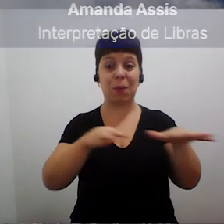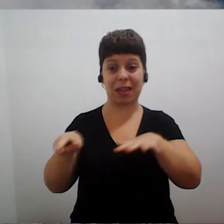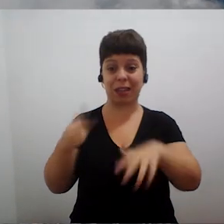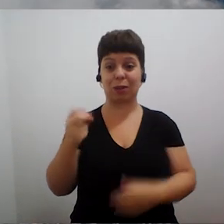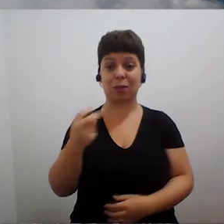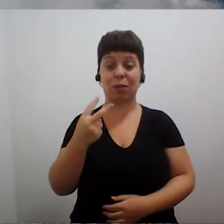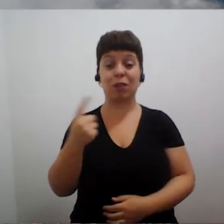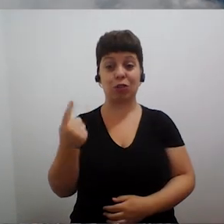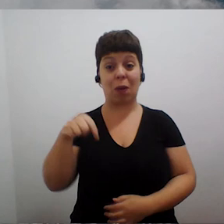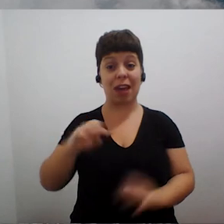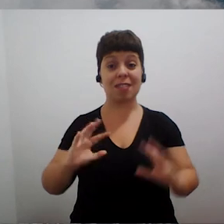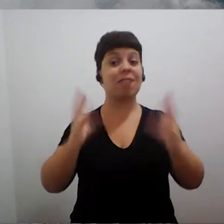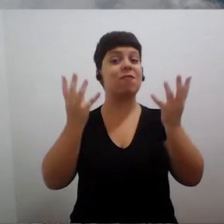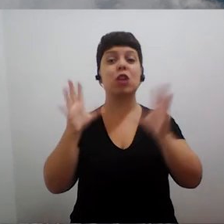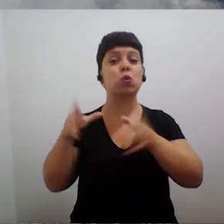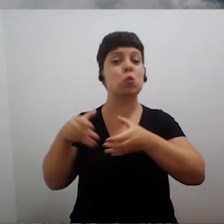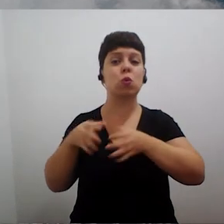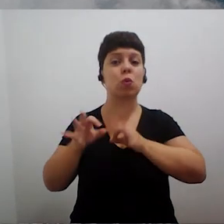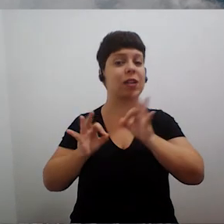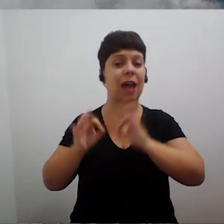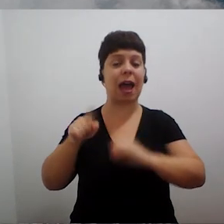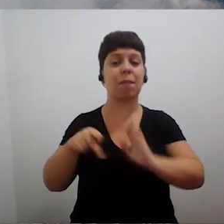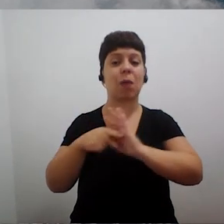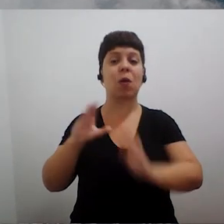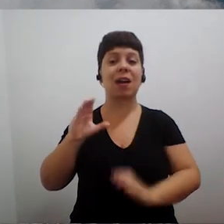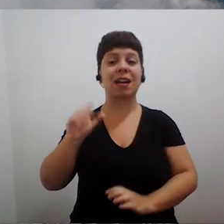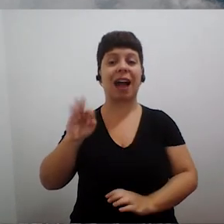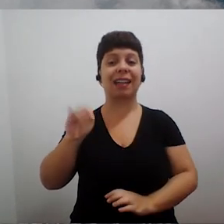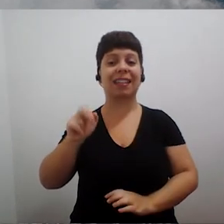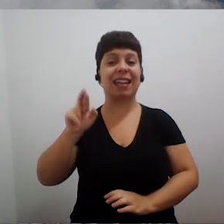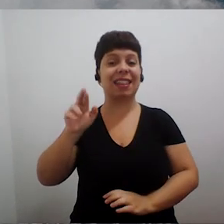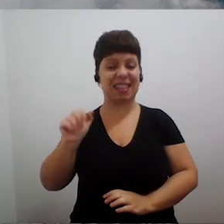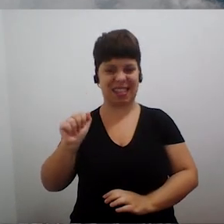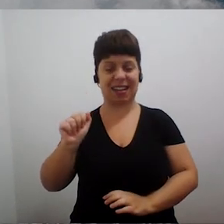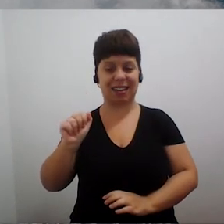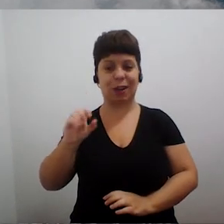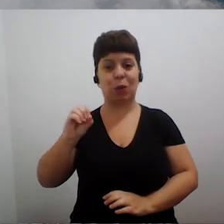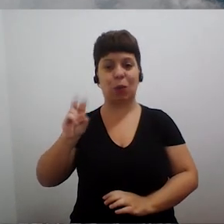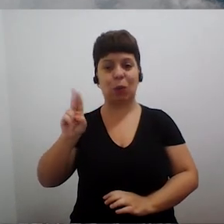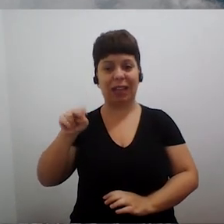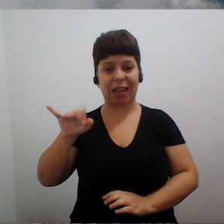Esse evento ele é idealizado pela Cátedra Unesco para a Sustentabilidade do Oceano e pela Scientific American Brasil.